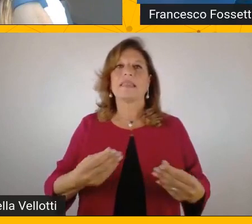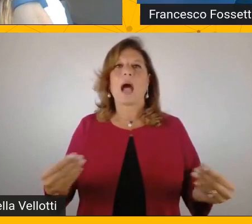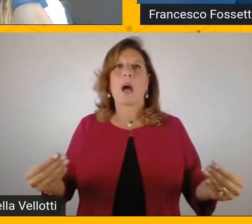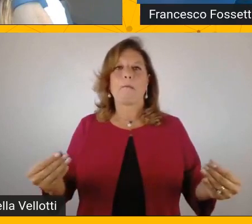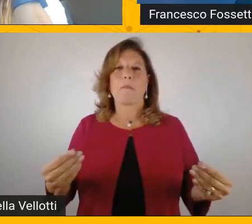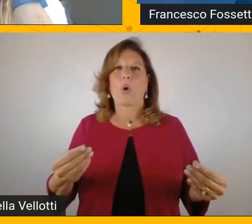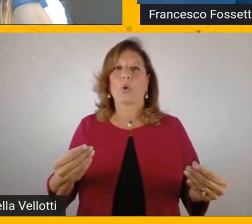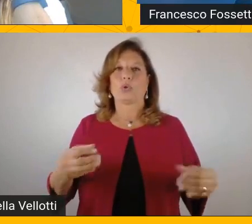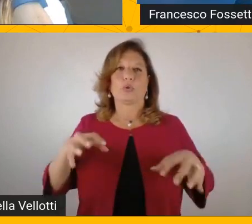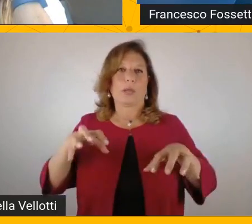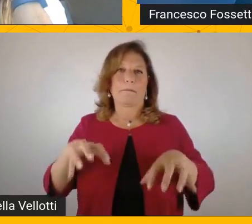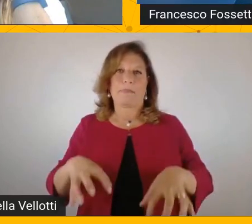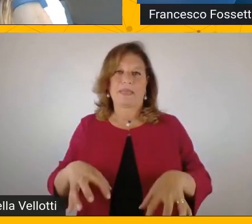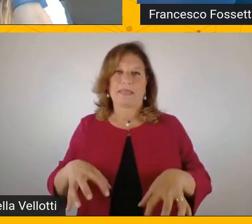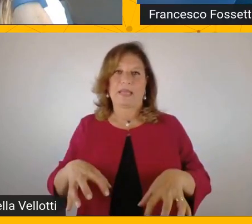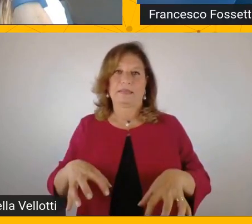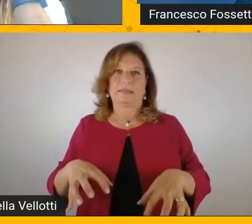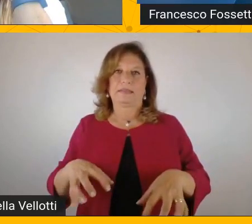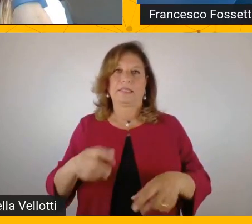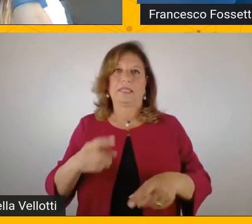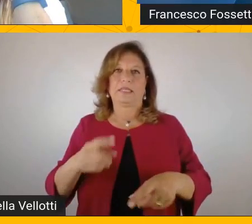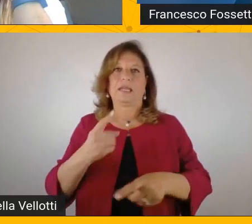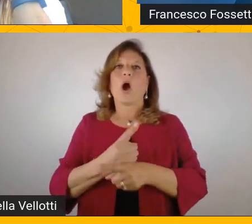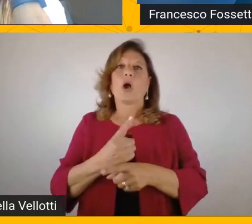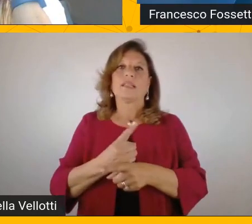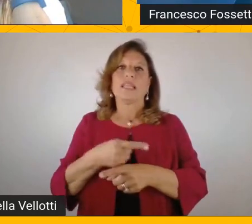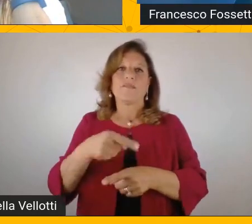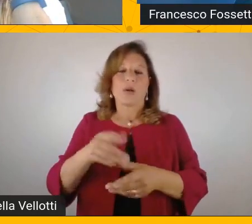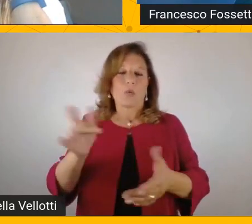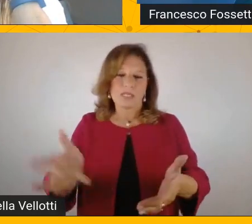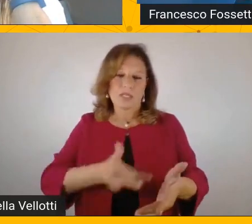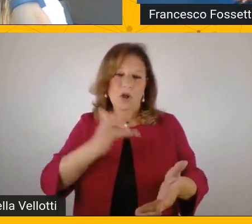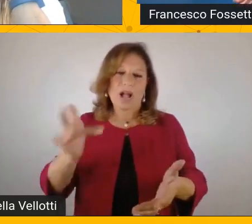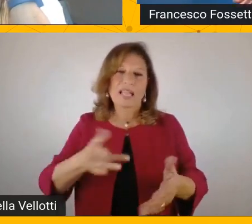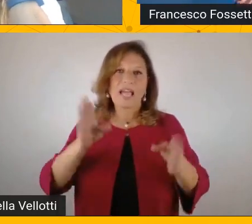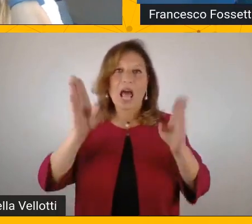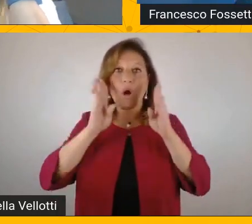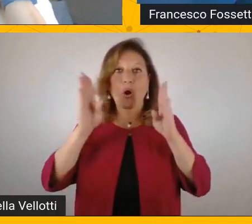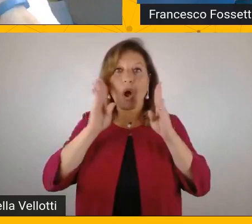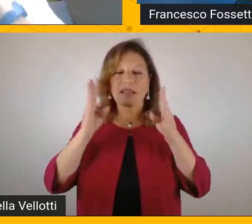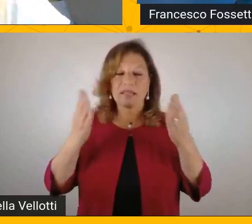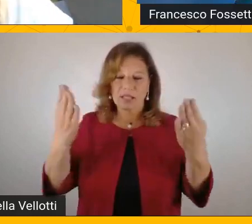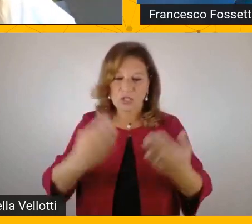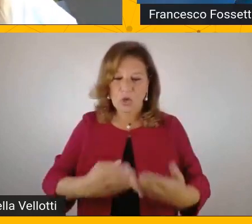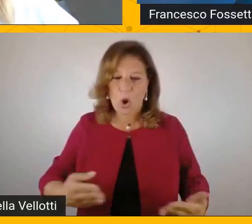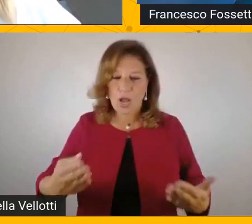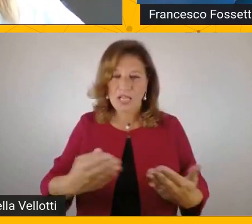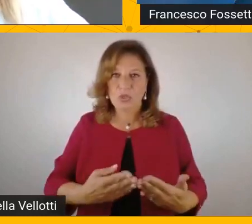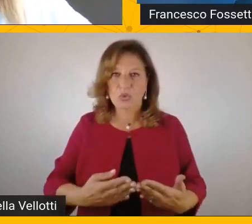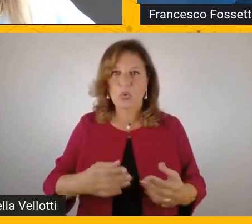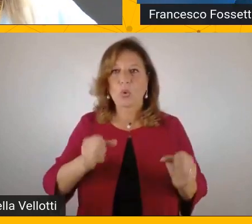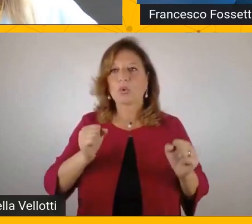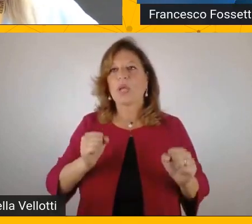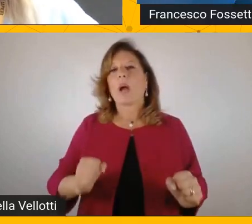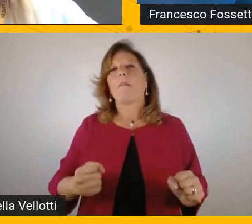molto vasto. Ovviamente c'è bisogno questo catalogo di